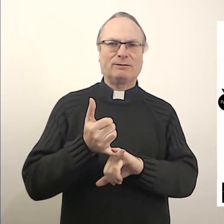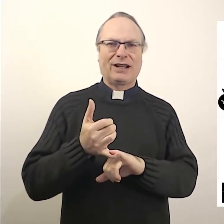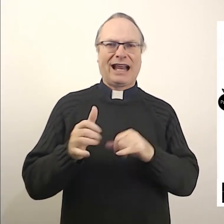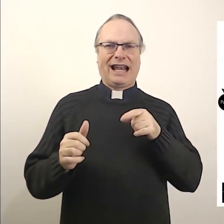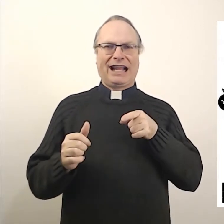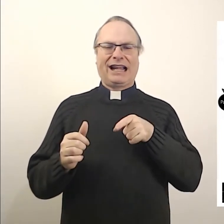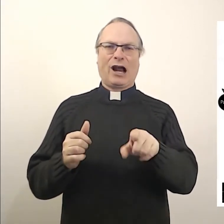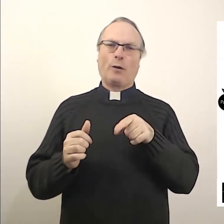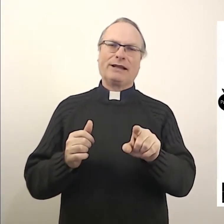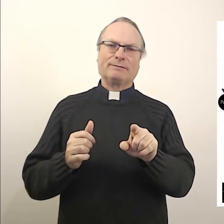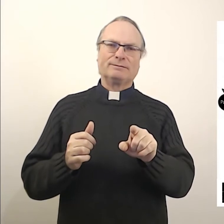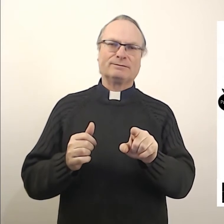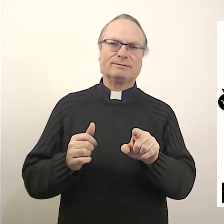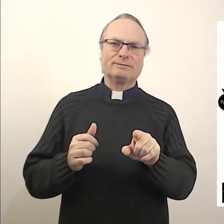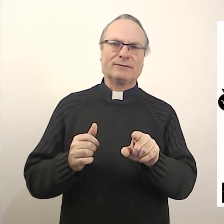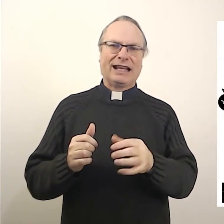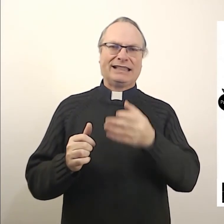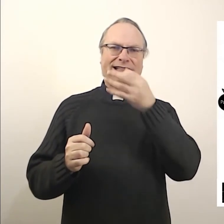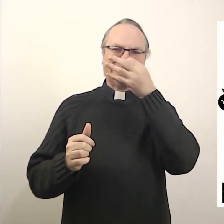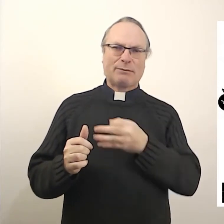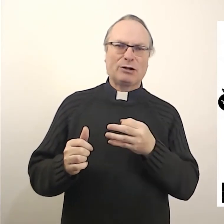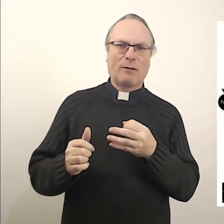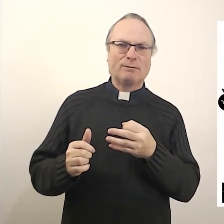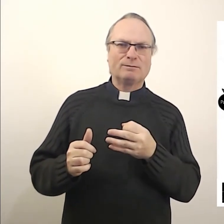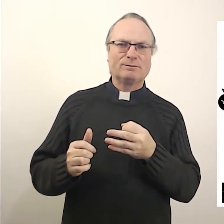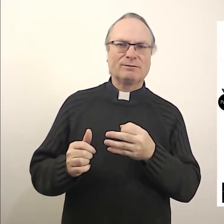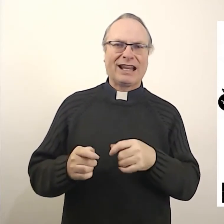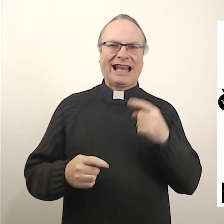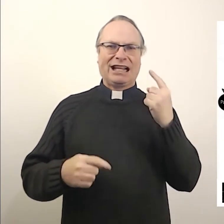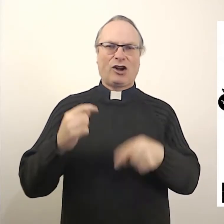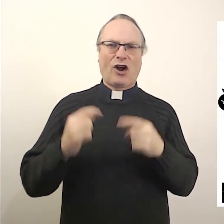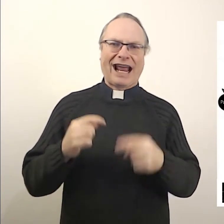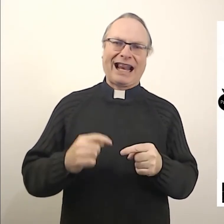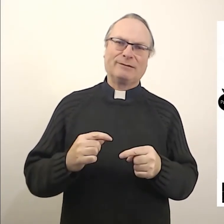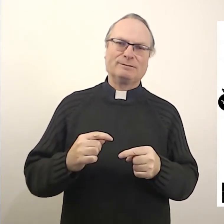calomnie, déception, querelle,